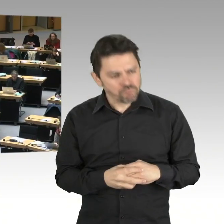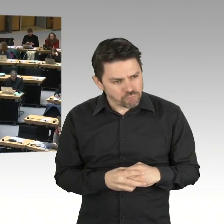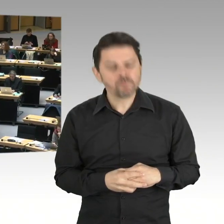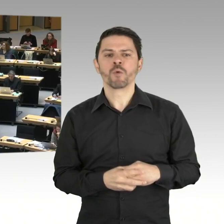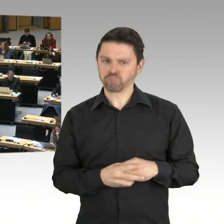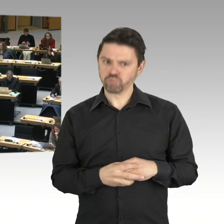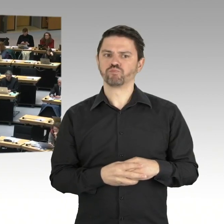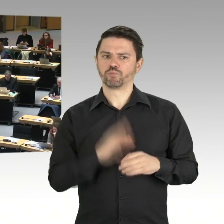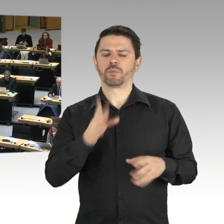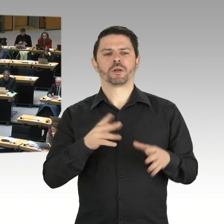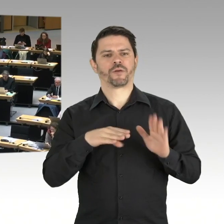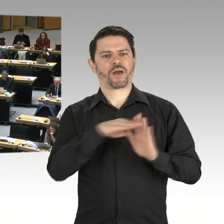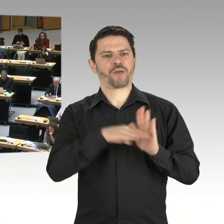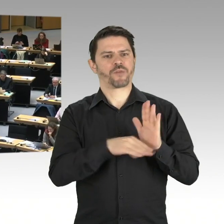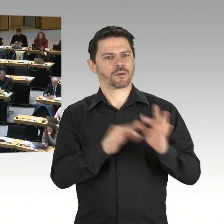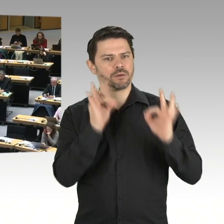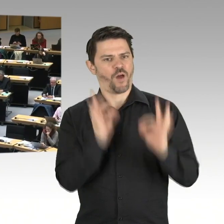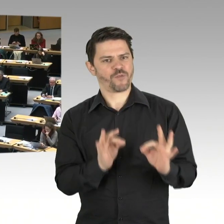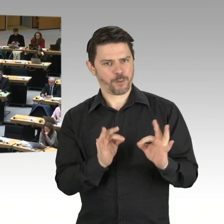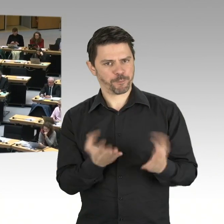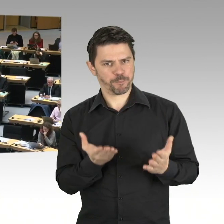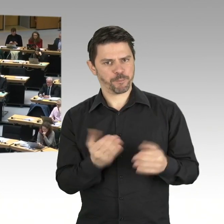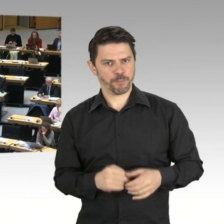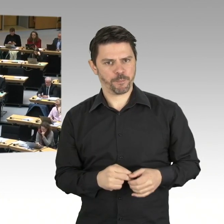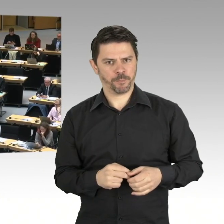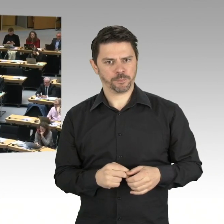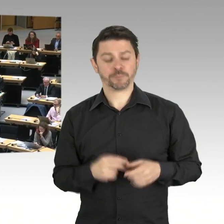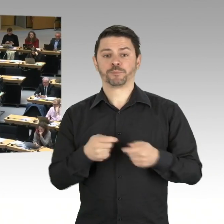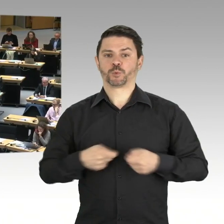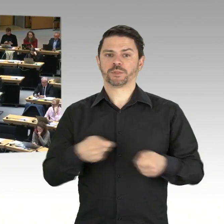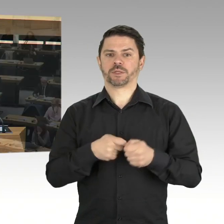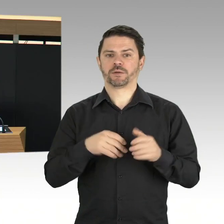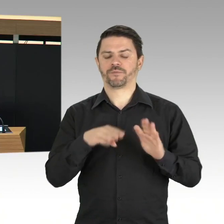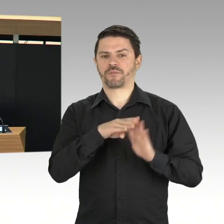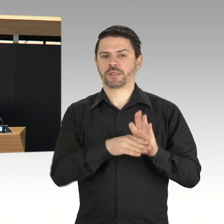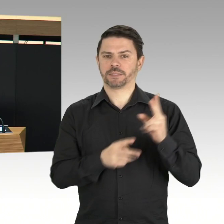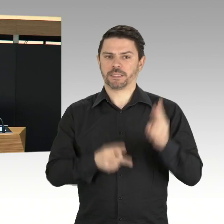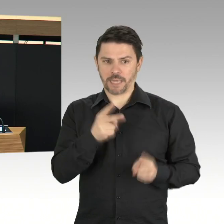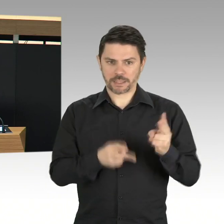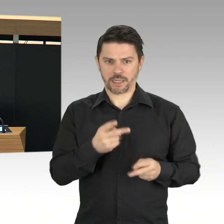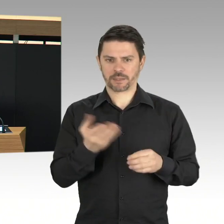und einen entsprechenden gesetzgeberischen Spielraum eröffnet. Und Wohnungseigentümer können vor diesem Hintergrund